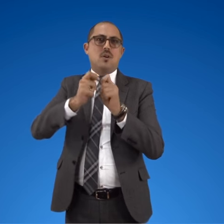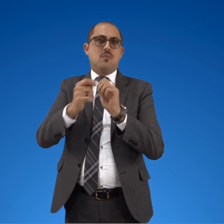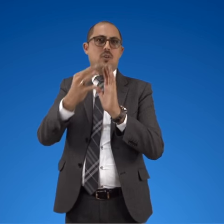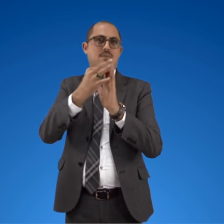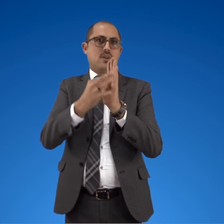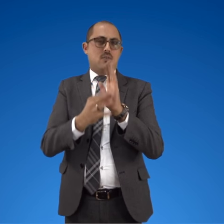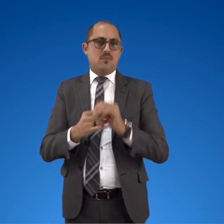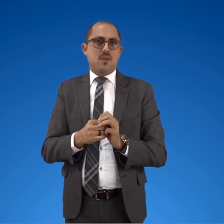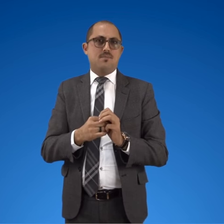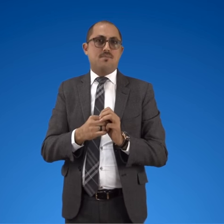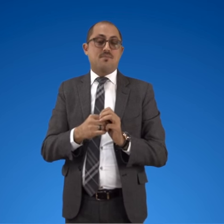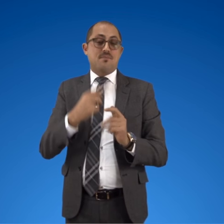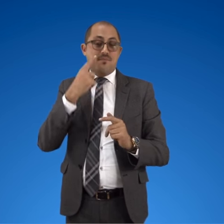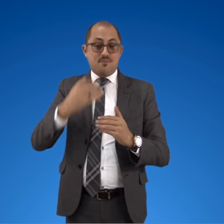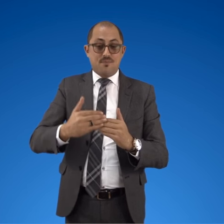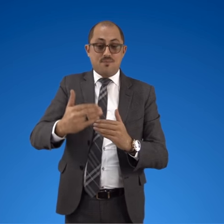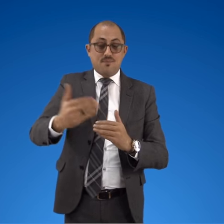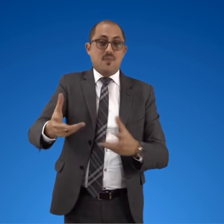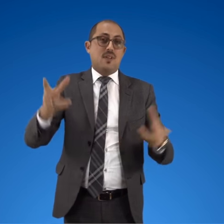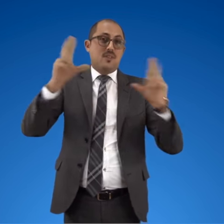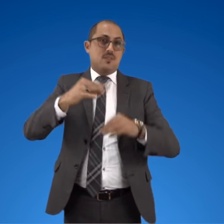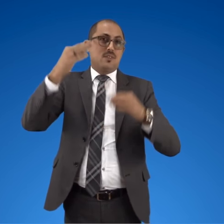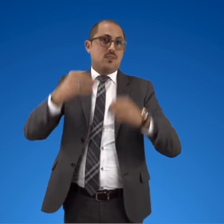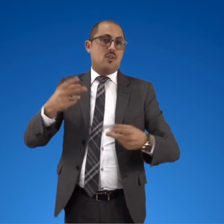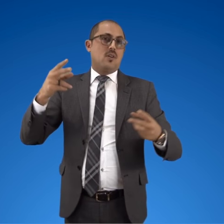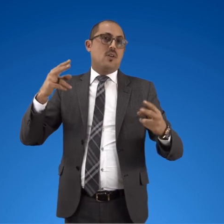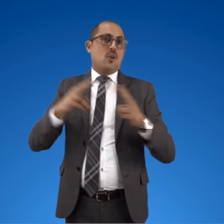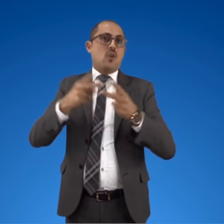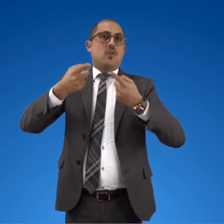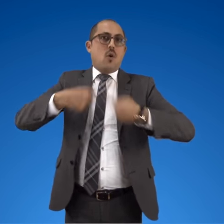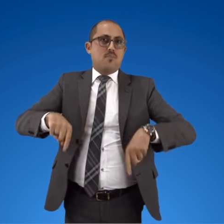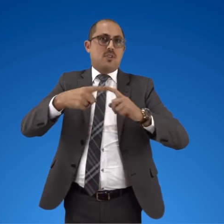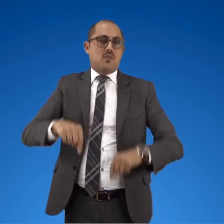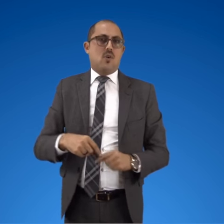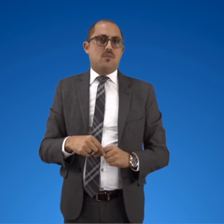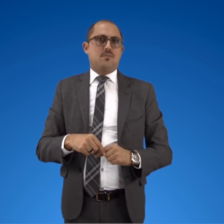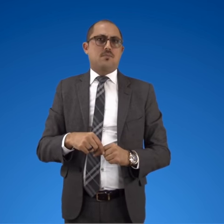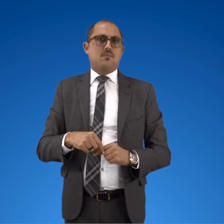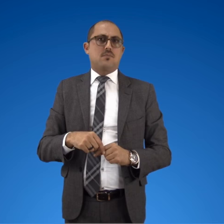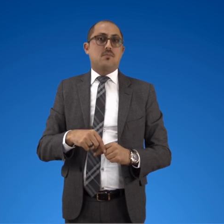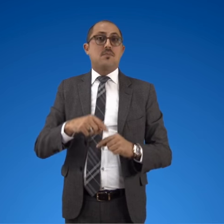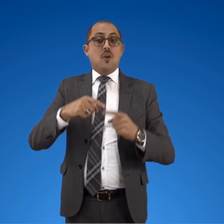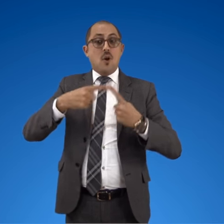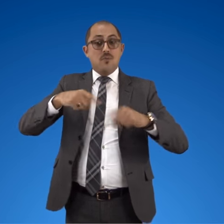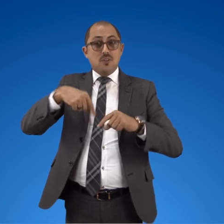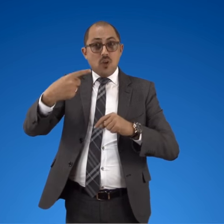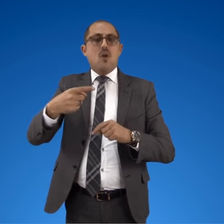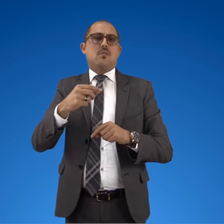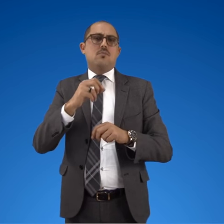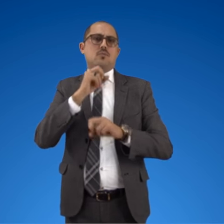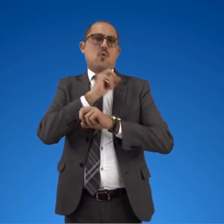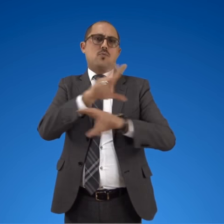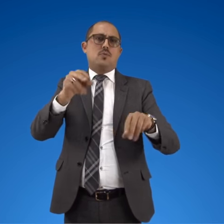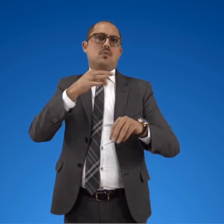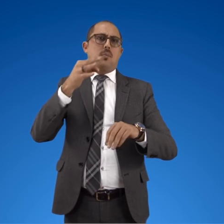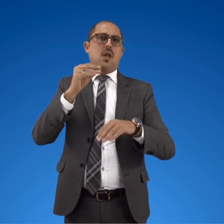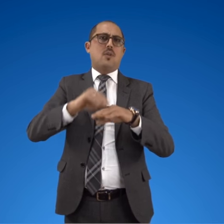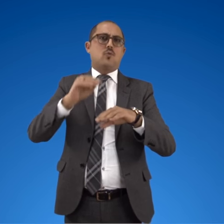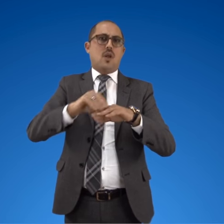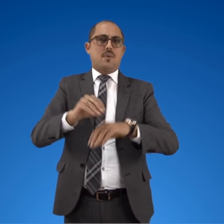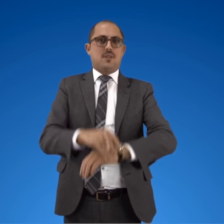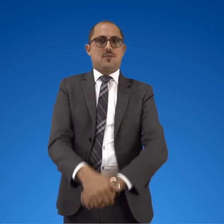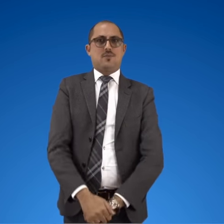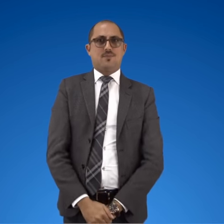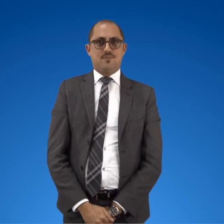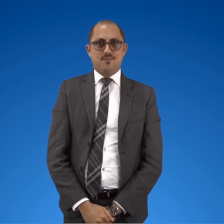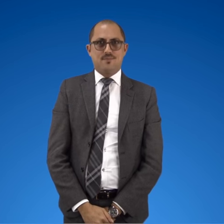punti e più avanti ci saranno nuovi incontri in commissione. Seguiranno aggiornamenti...